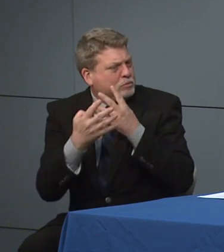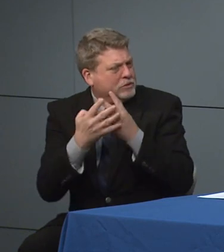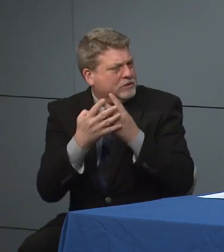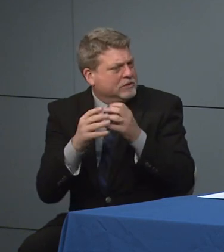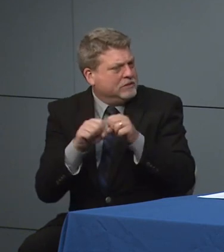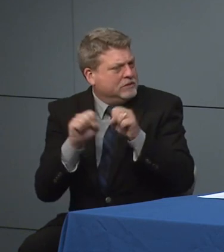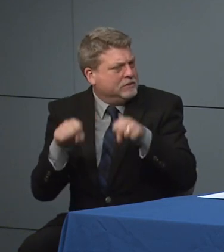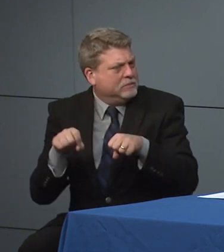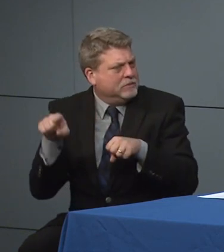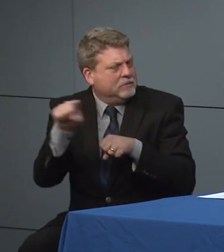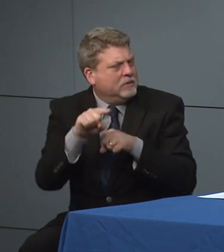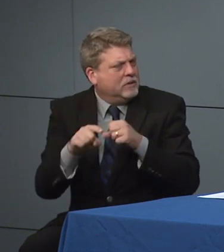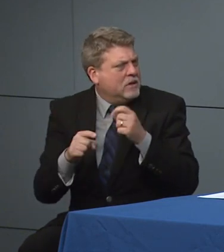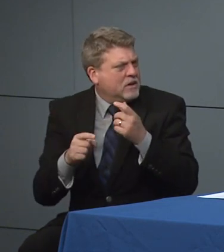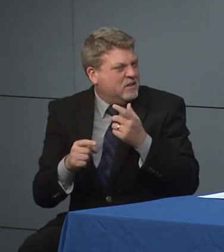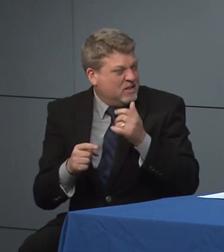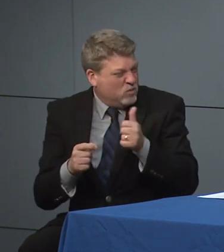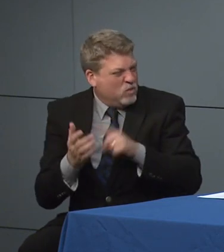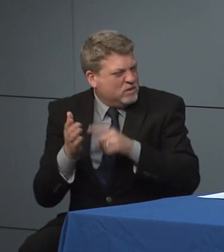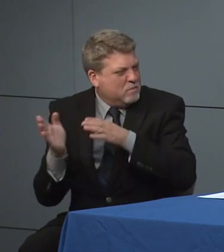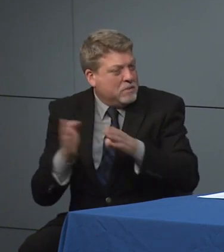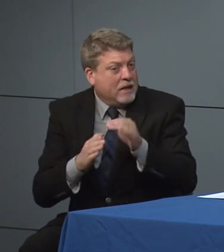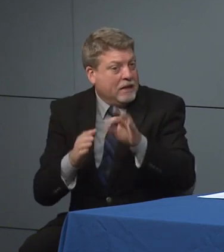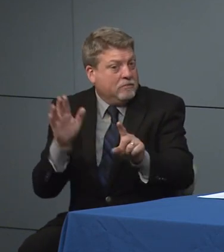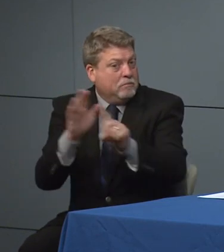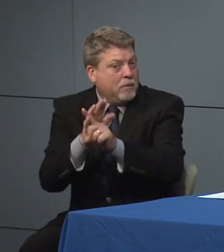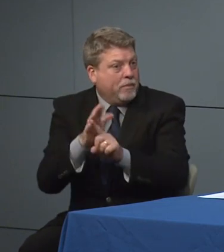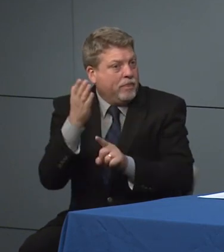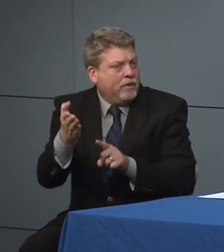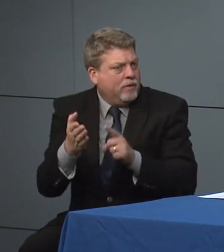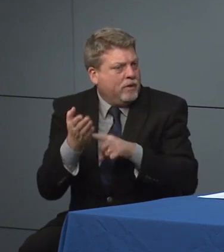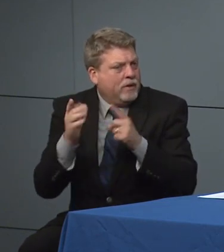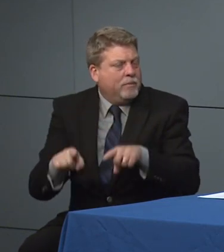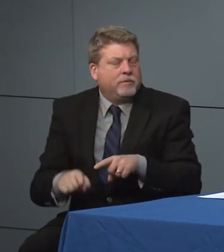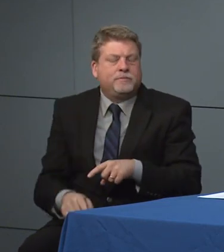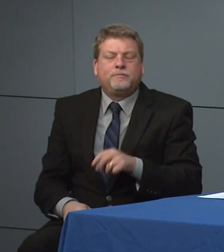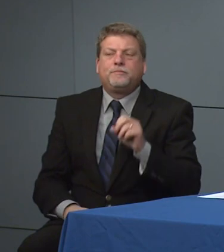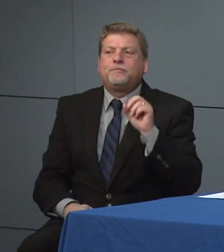Qué sucede en las prisiones para mitigar los casos ahí